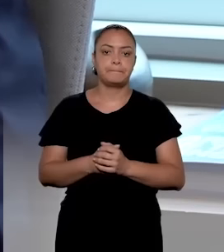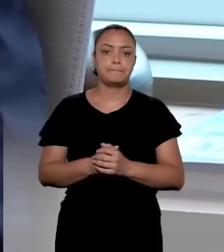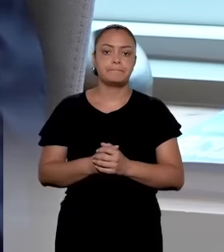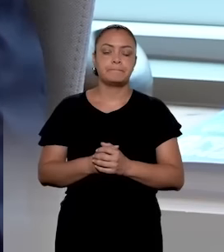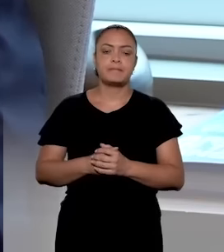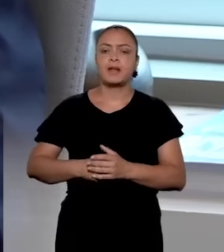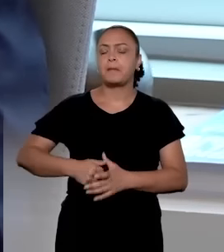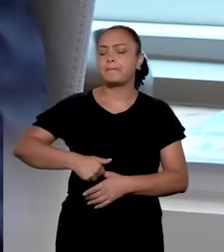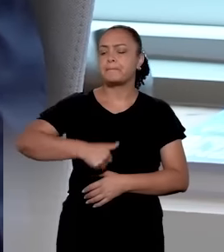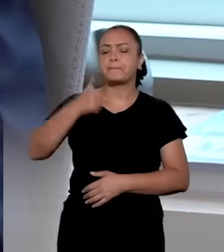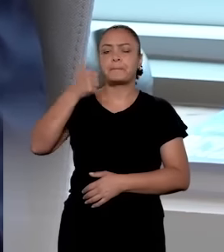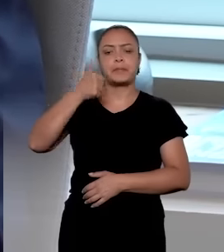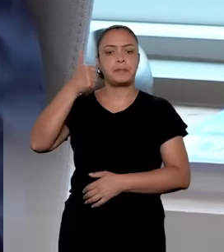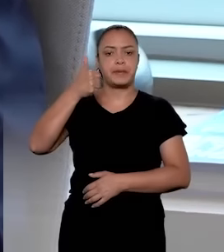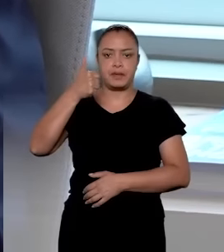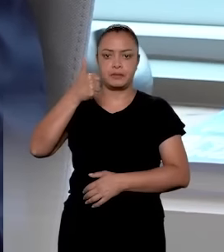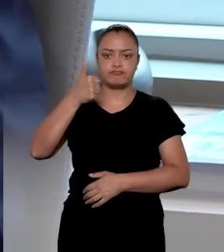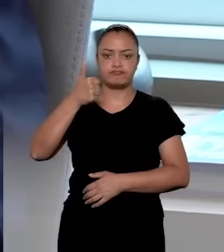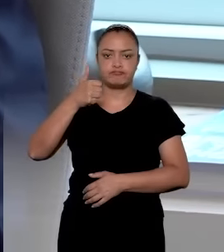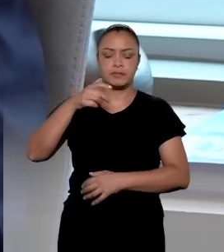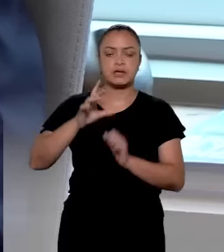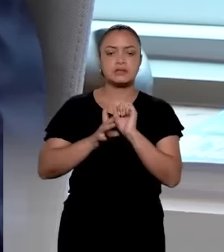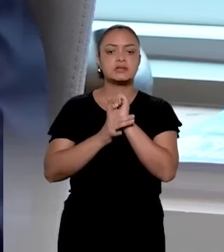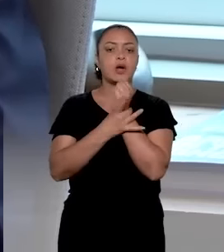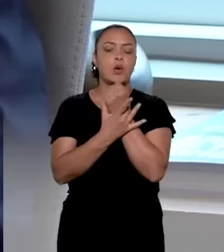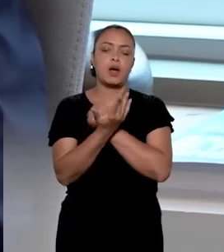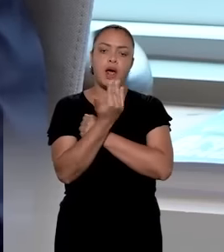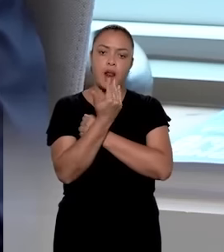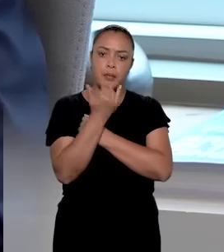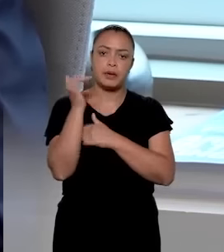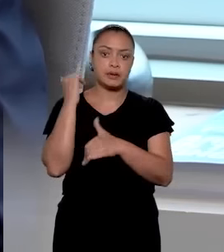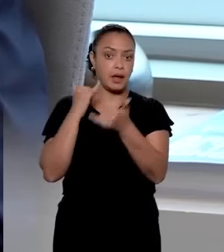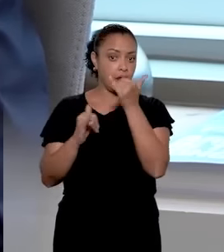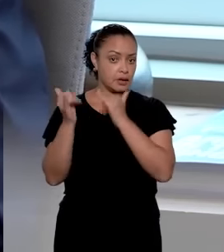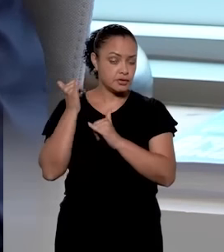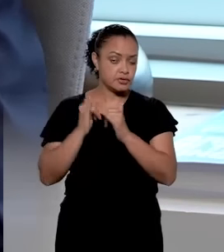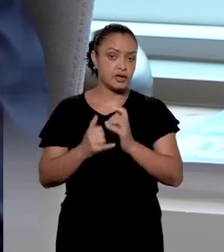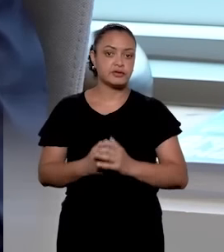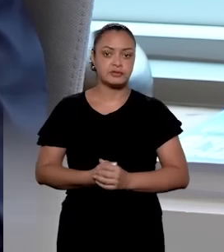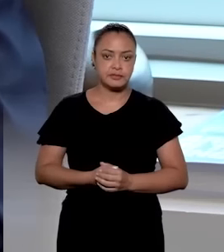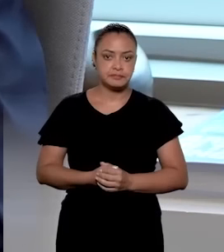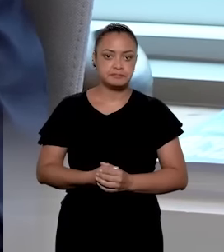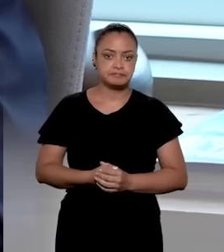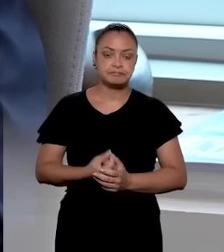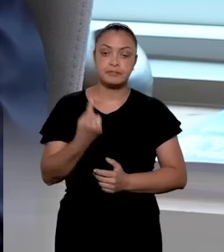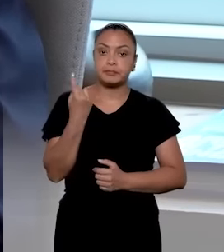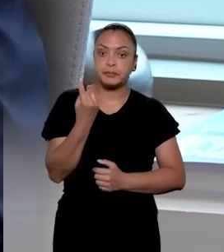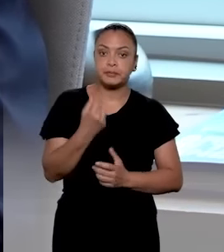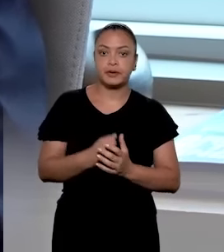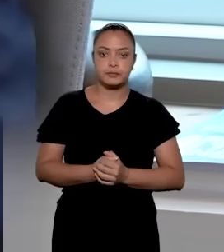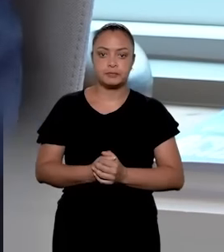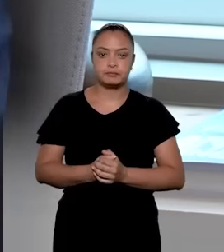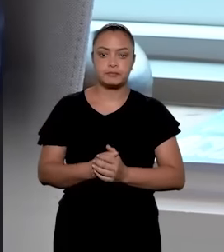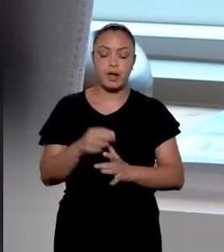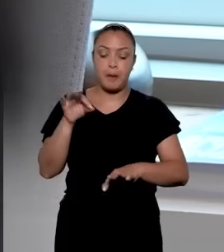condição de ser o protagonista-chefe da segurança alimentar e energética do mundo. O primeiro é uma